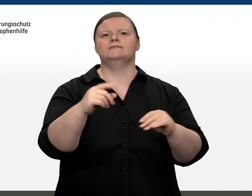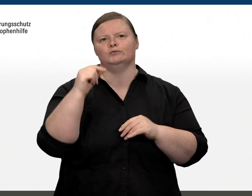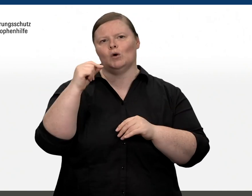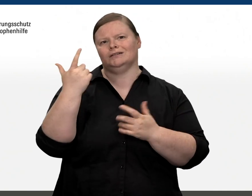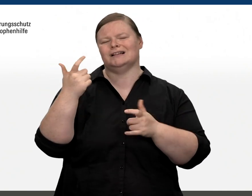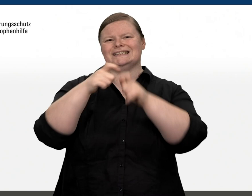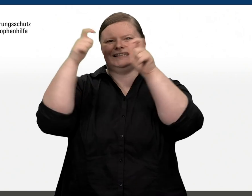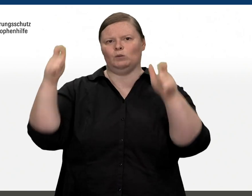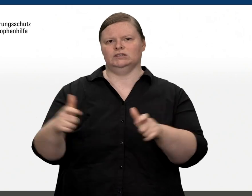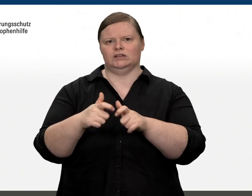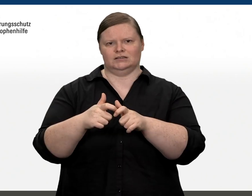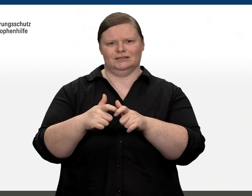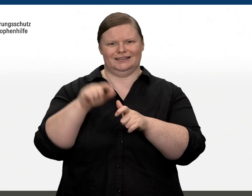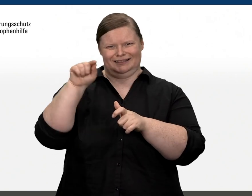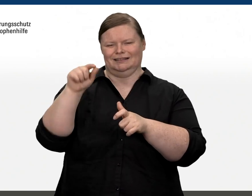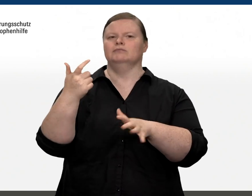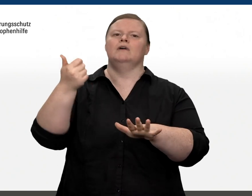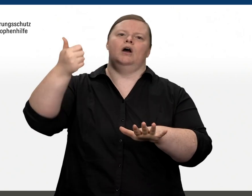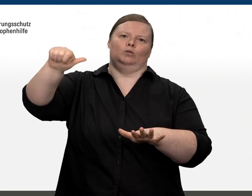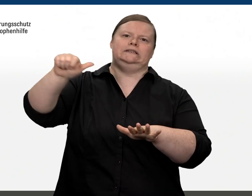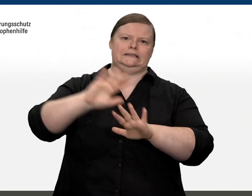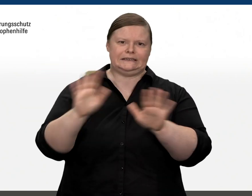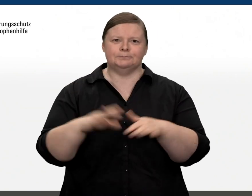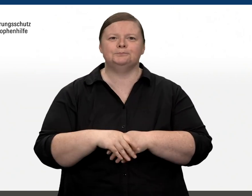machen Sie also die Sicherung raus.